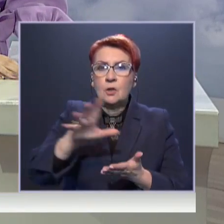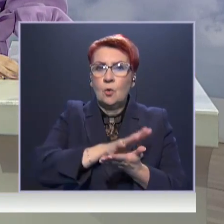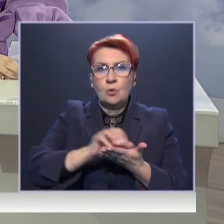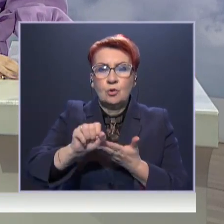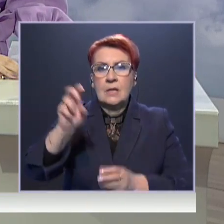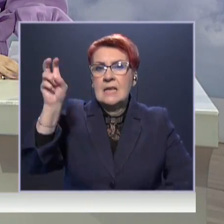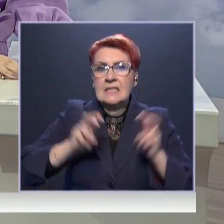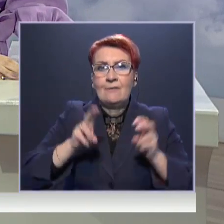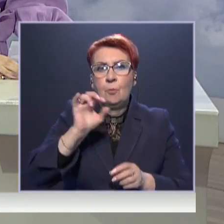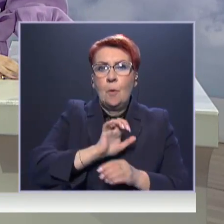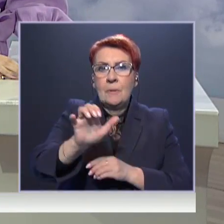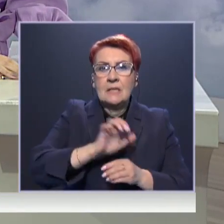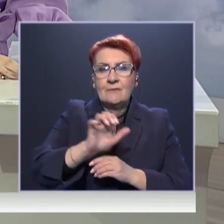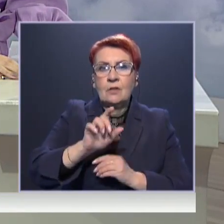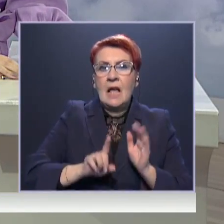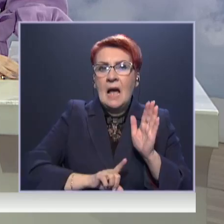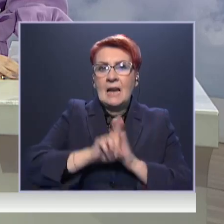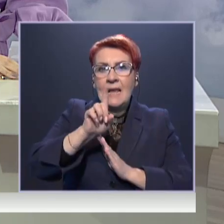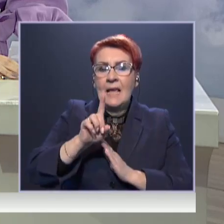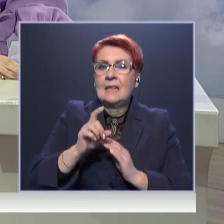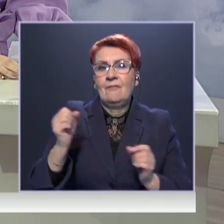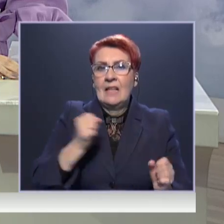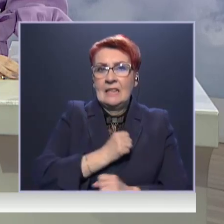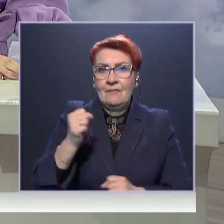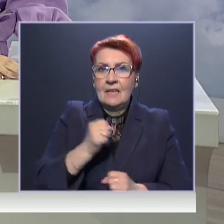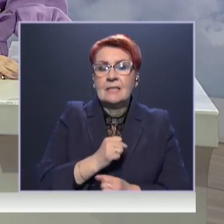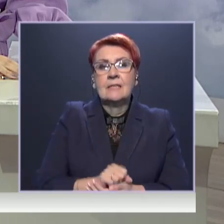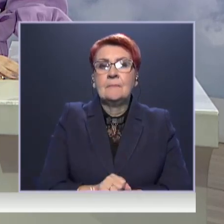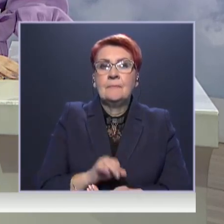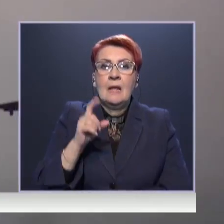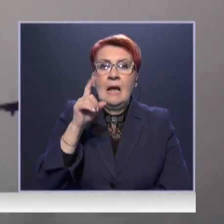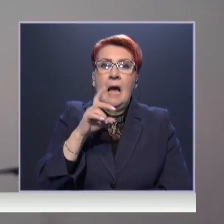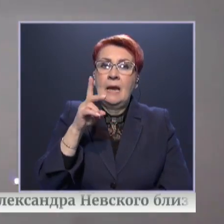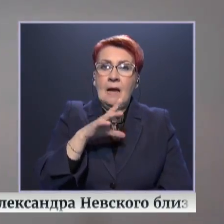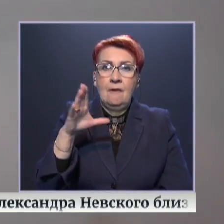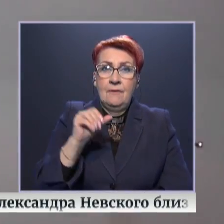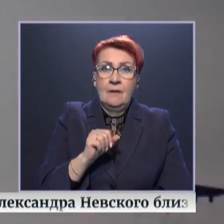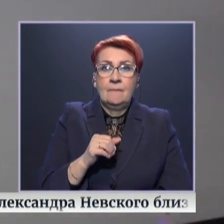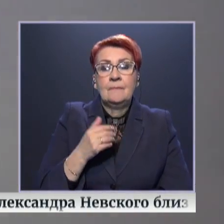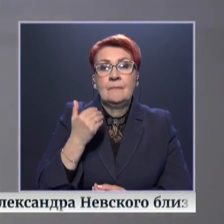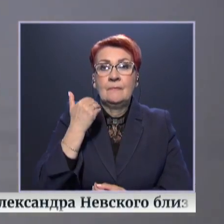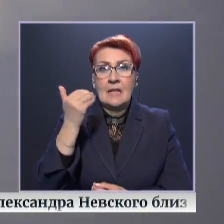по производству ракетных двигателей и снарядов Павлограде и Харькове на них в частности производили реактивные